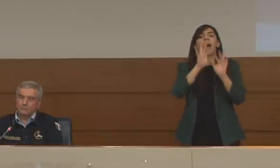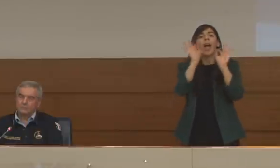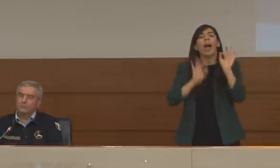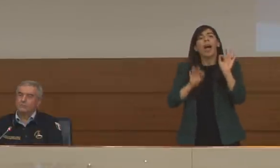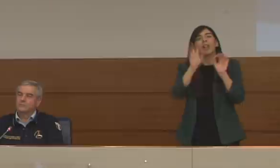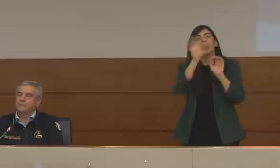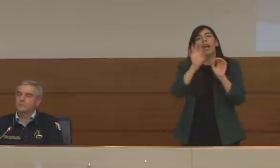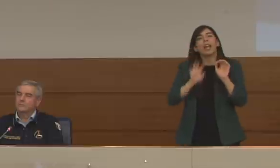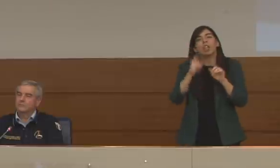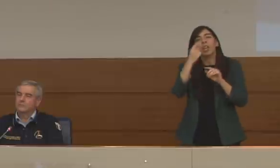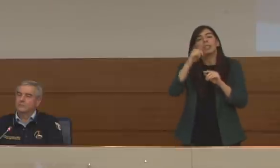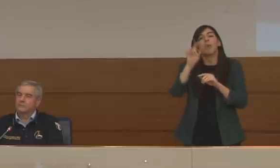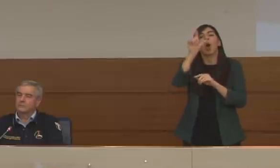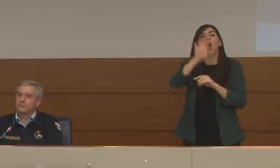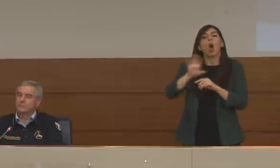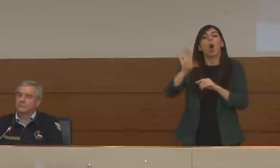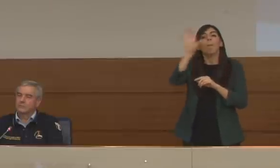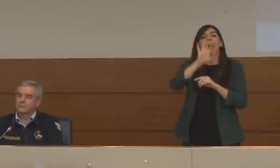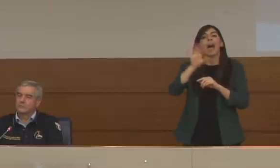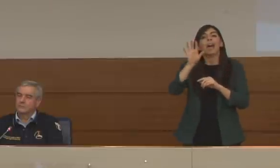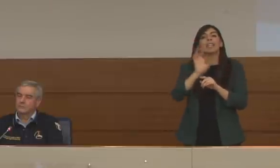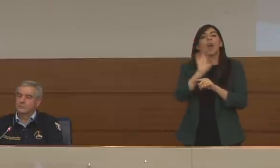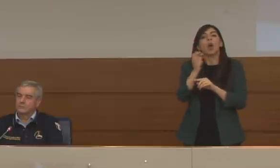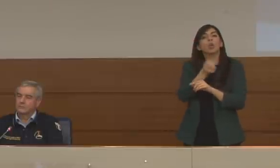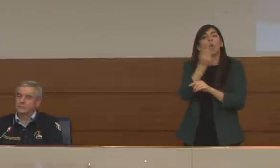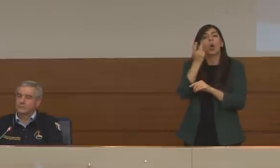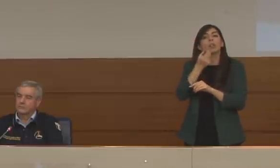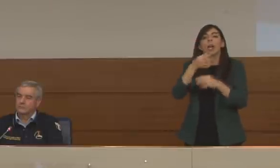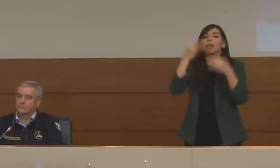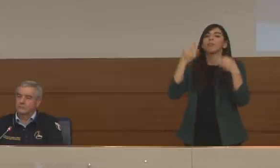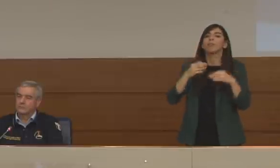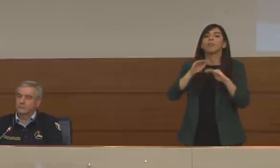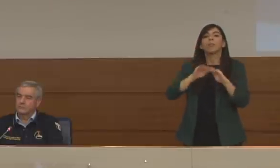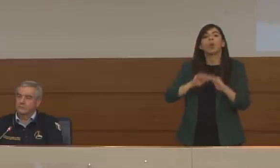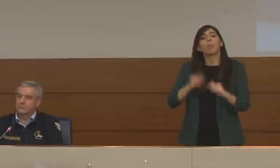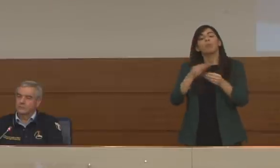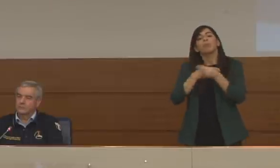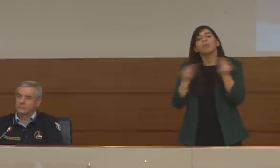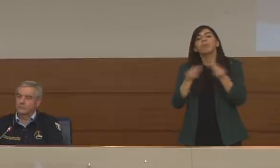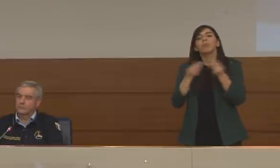promesso di distribuirle gratuitamente, o almeno in una prima fase gratuitamente.